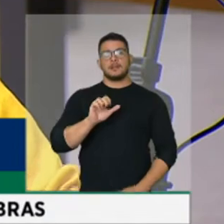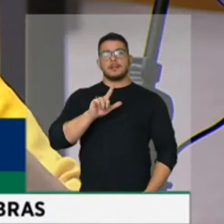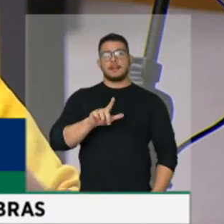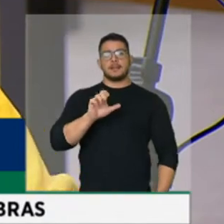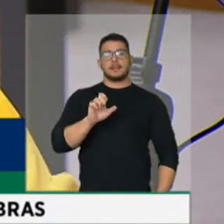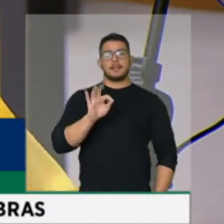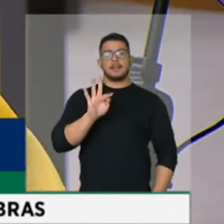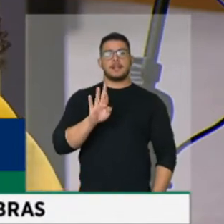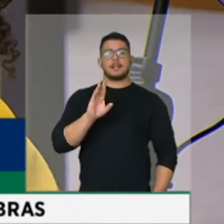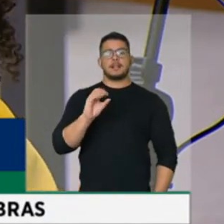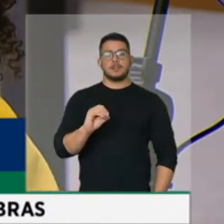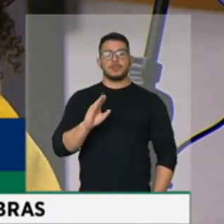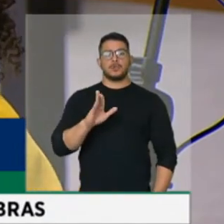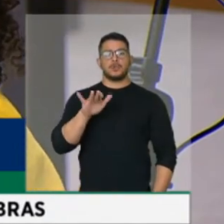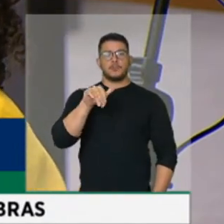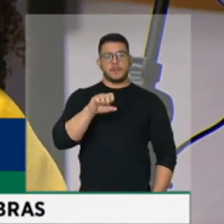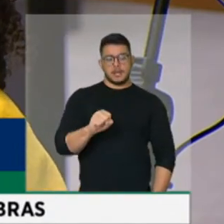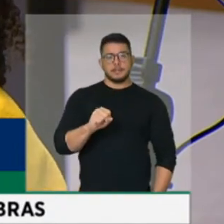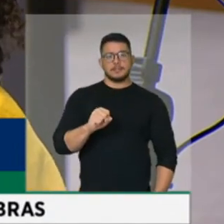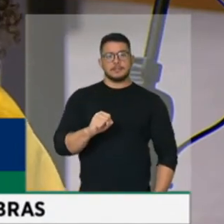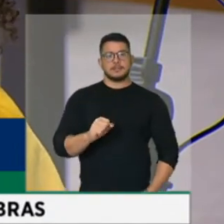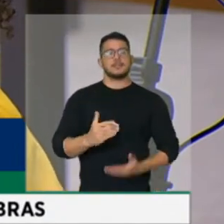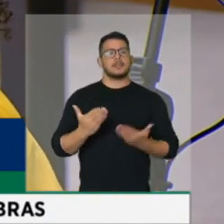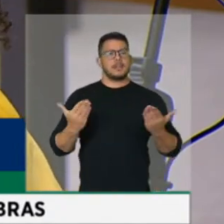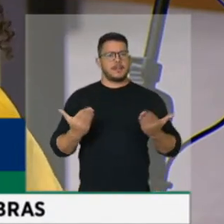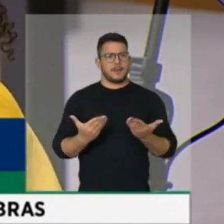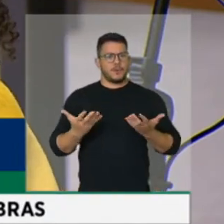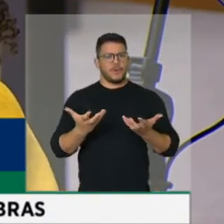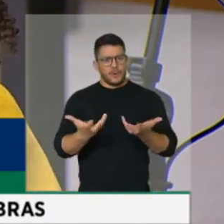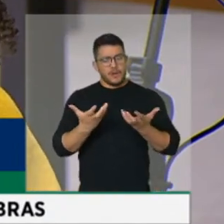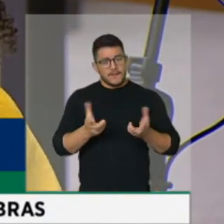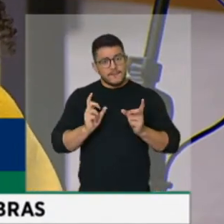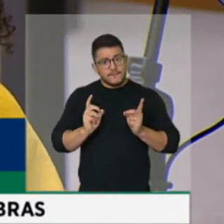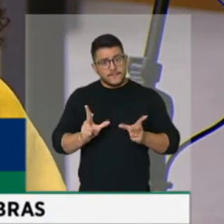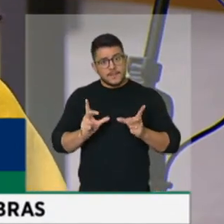APAGÃO PROVOCADO POR UMA EMPRESA PRIVADA. E QUEM SOCORREU A VIDA DO POVO DO